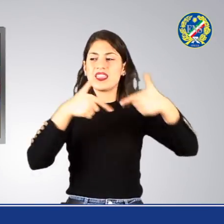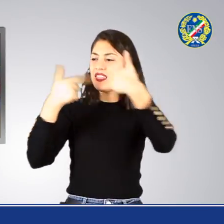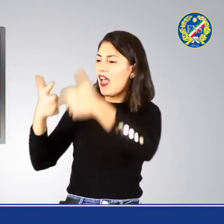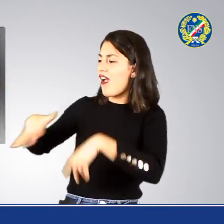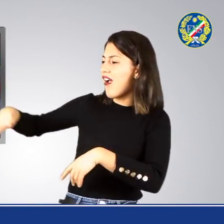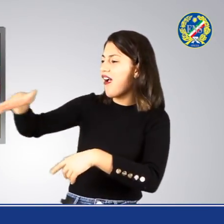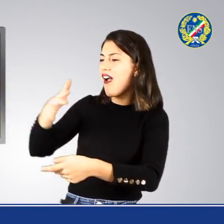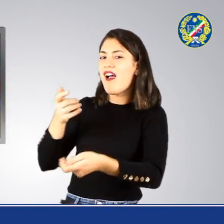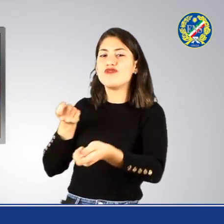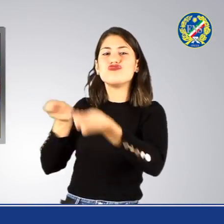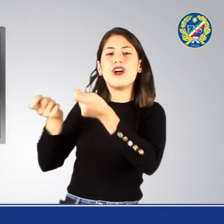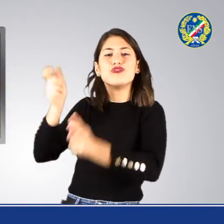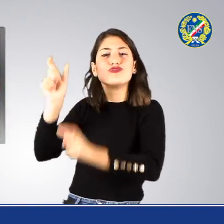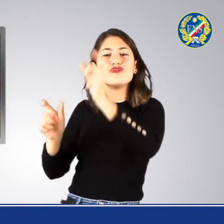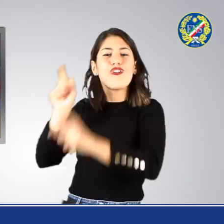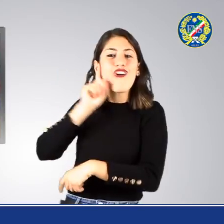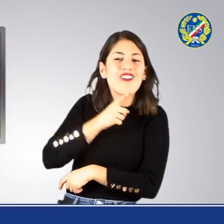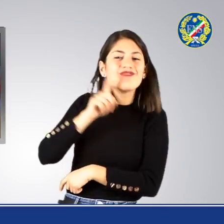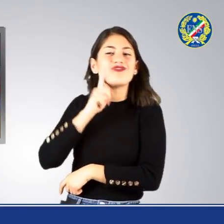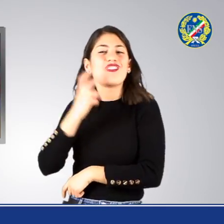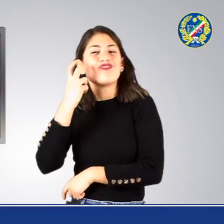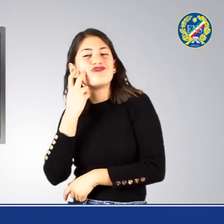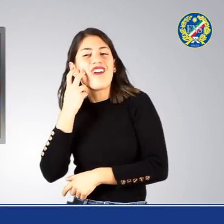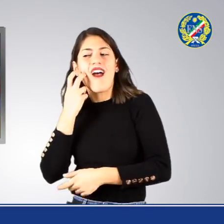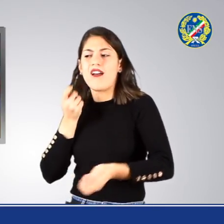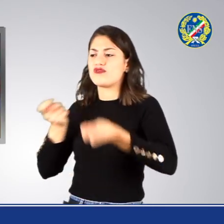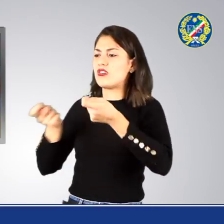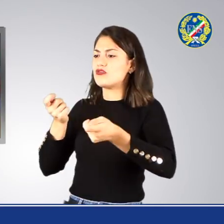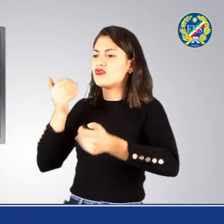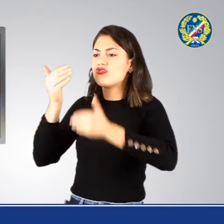i cittadini sordi e sordociechi sono ancora messi ai margini della nostra società e non messi in grado